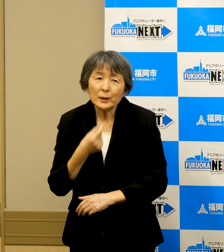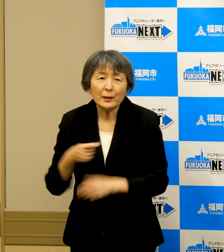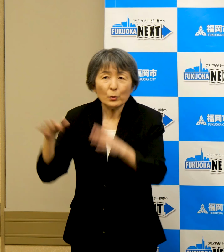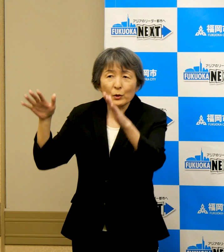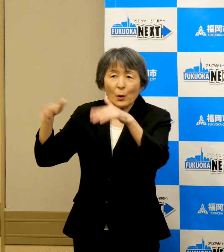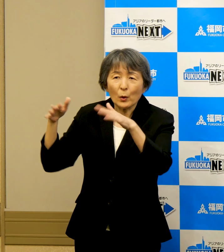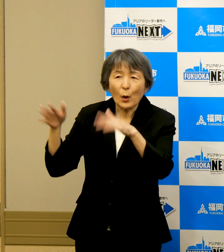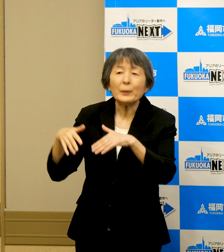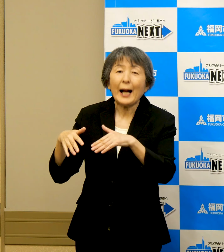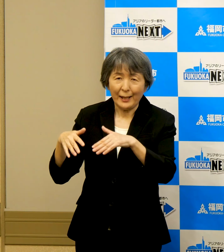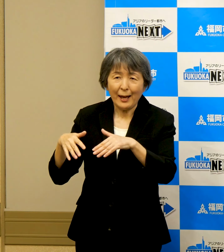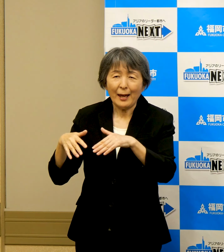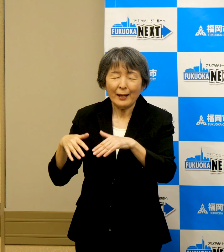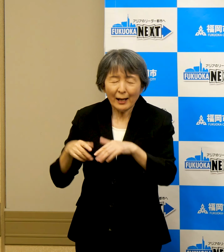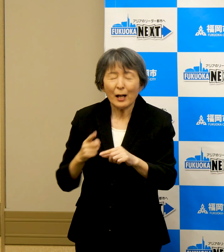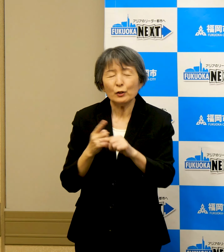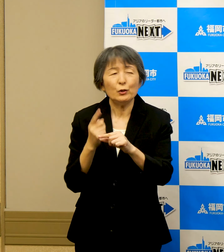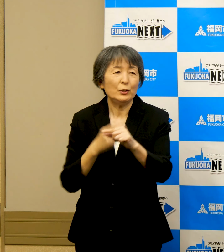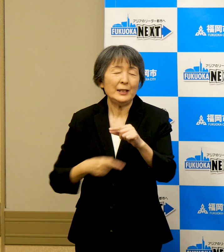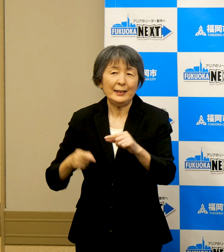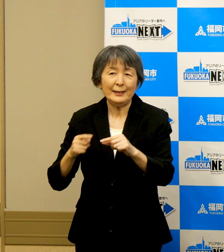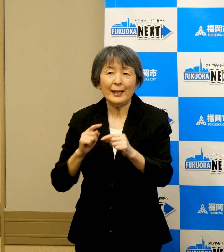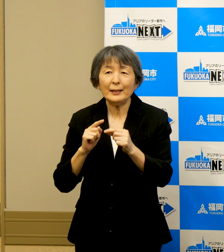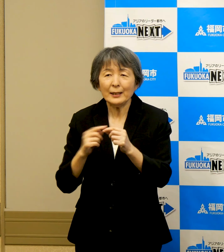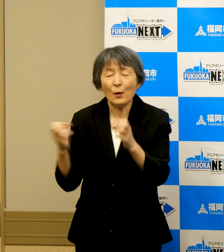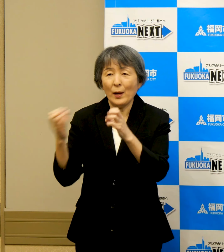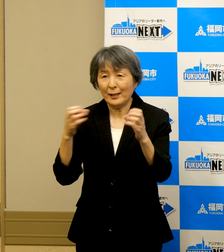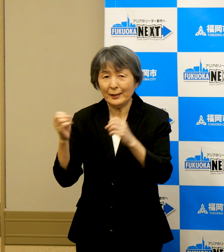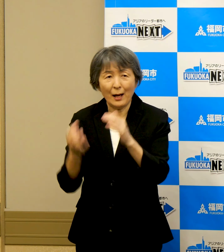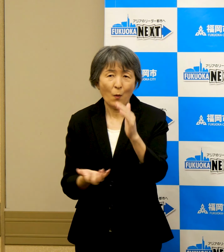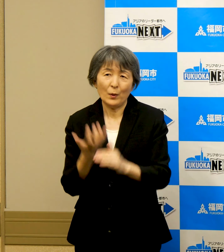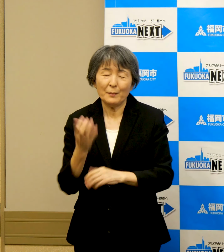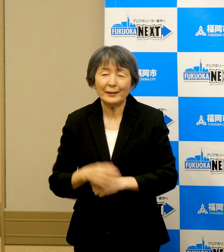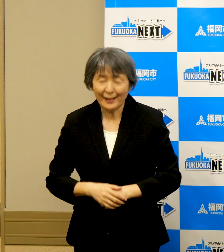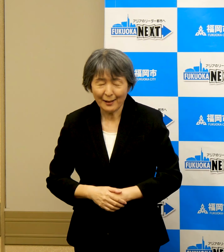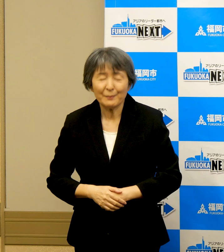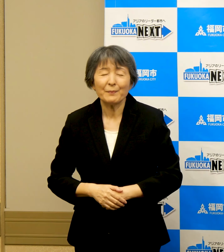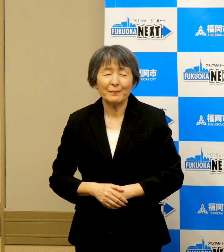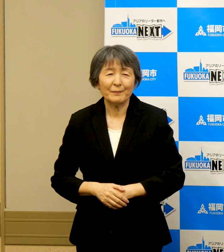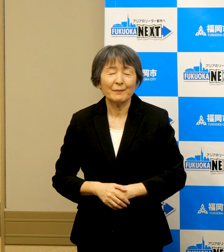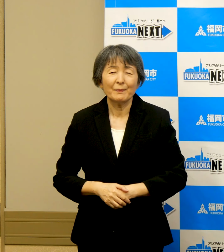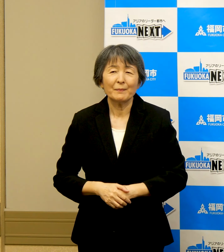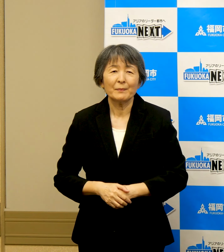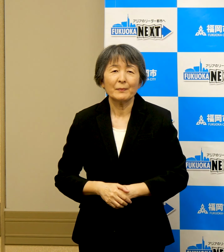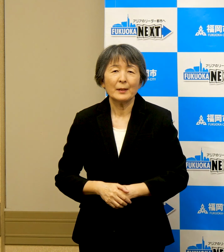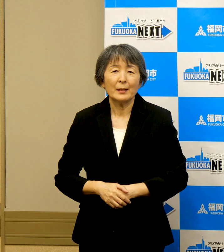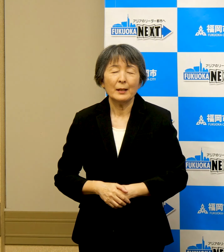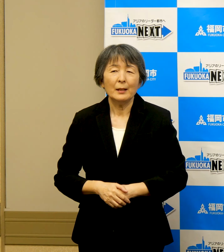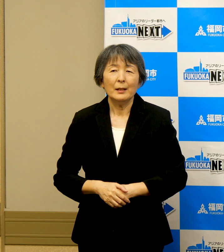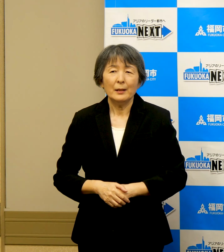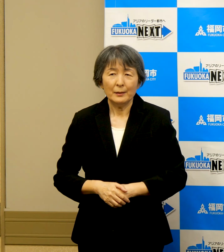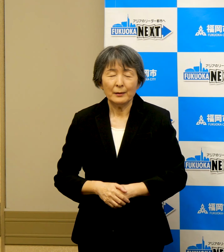このあたりの話が結構中心的に出てきました 何かのインセンティブを付けて